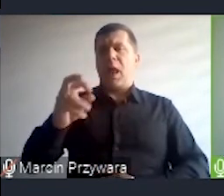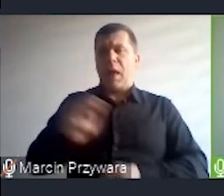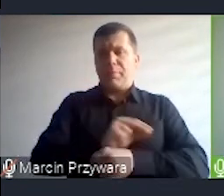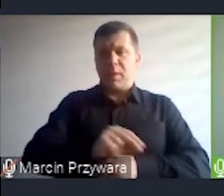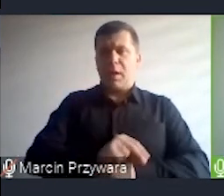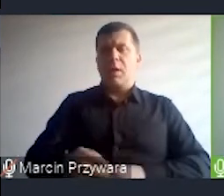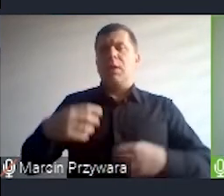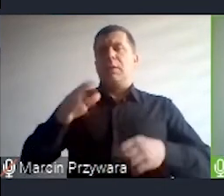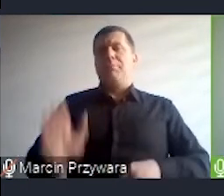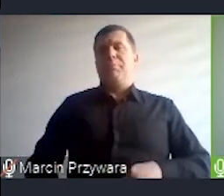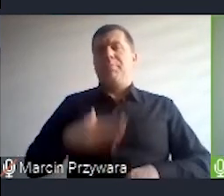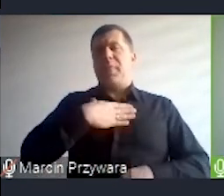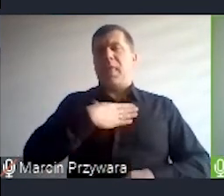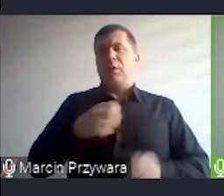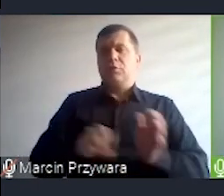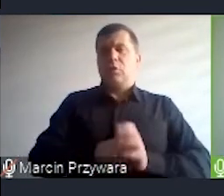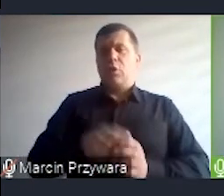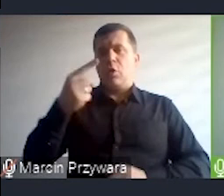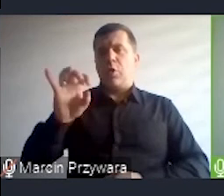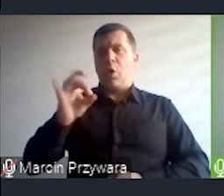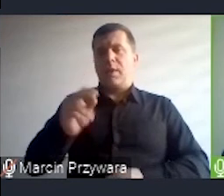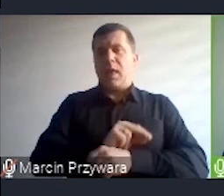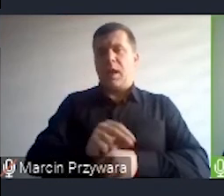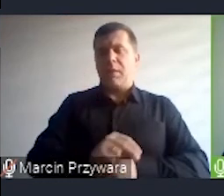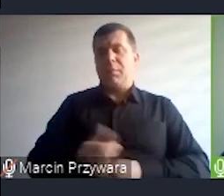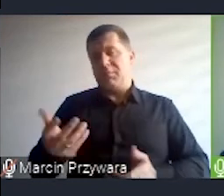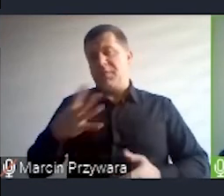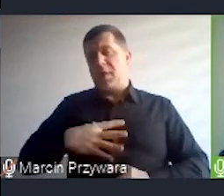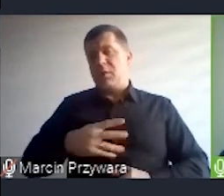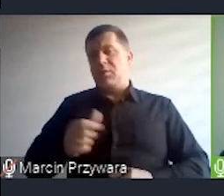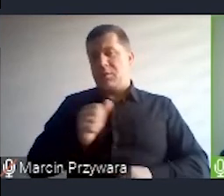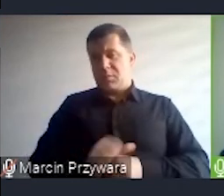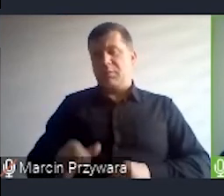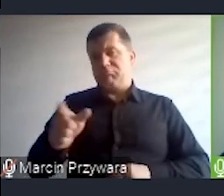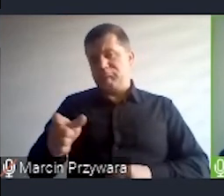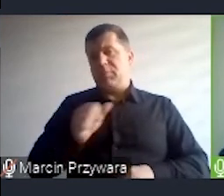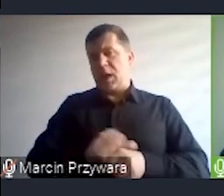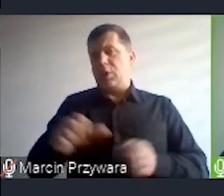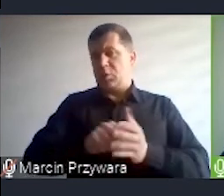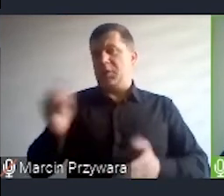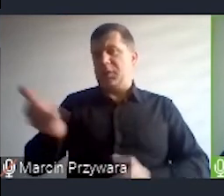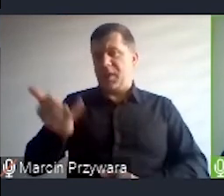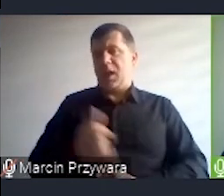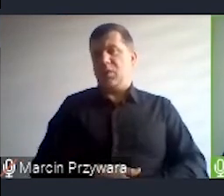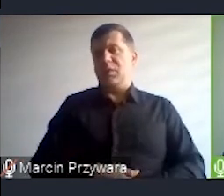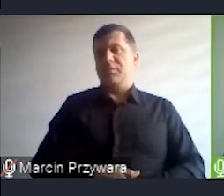One wartości jednostkowe mają powyżej 10 000 i zgodnie z definicją są środkiem trwałym.